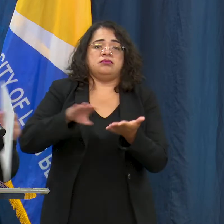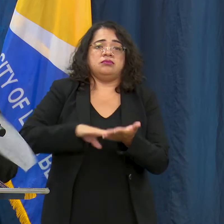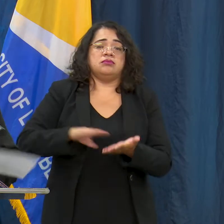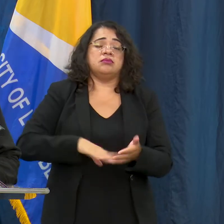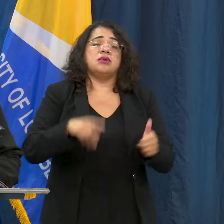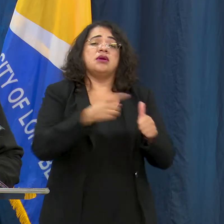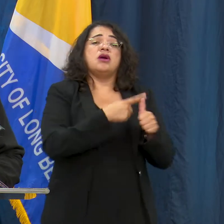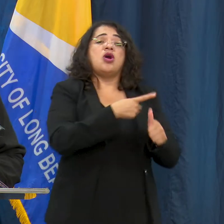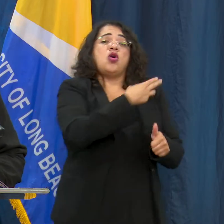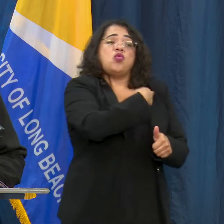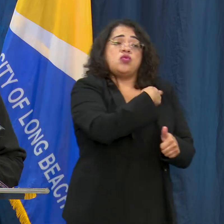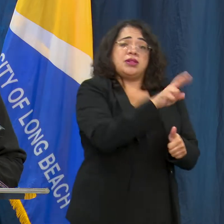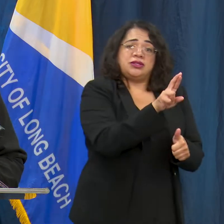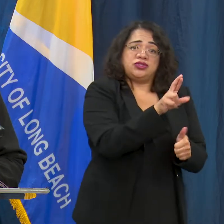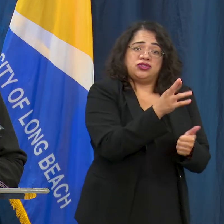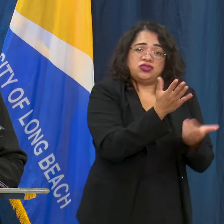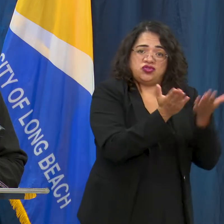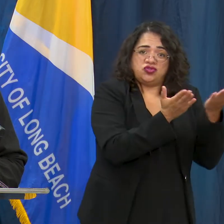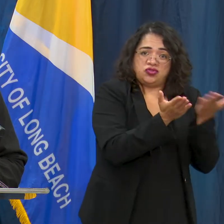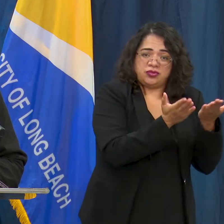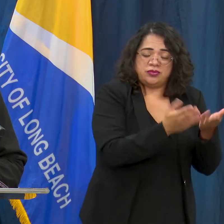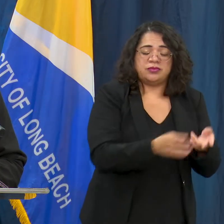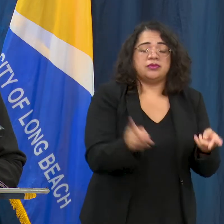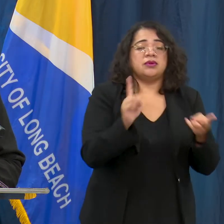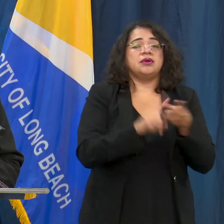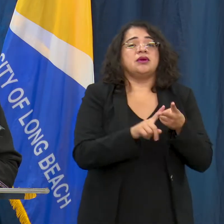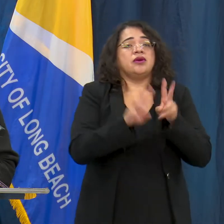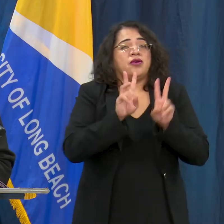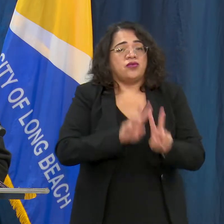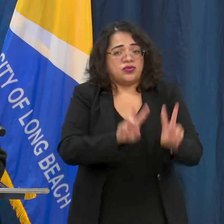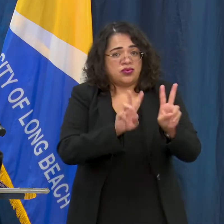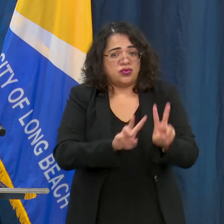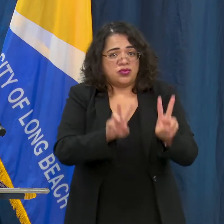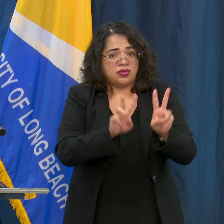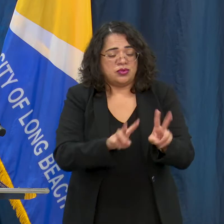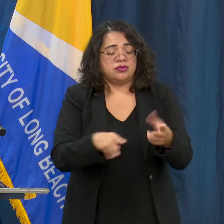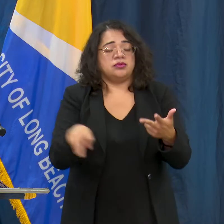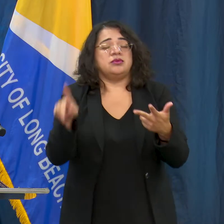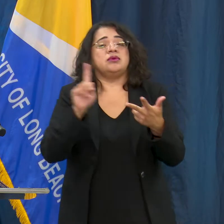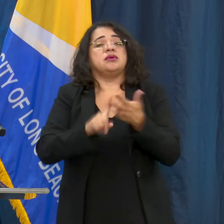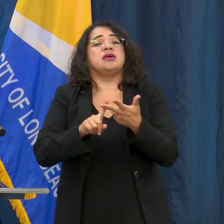semanas vamos a pasar con algunos de nuestros otto sobre que le compartiment